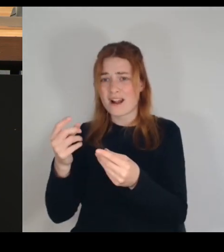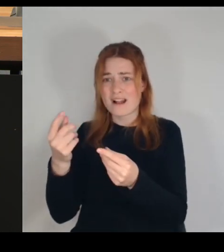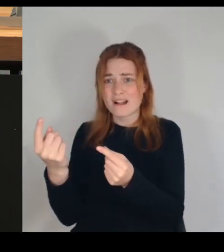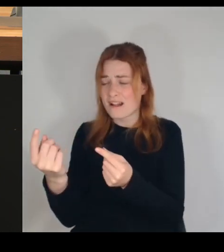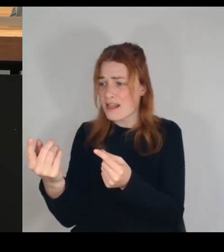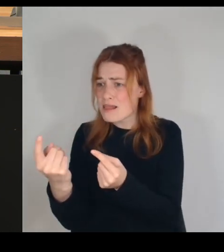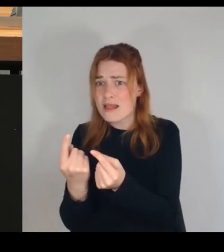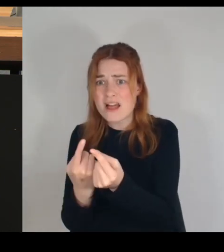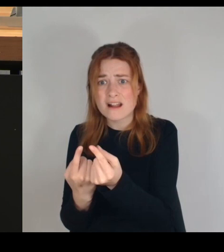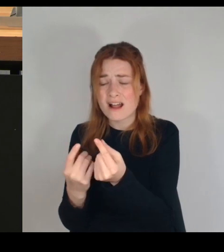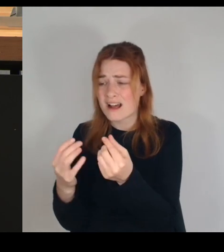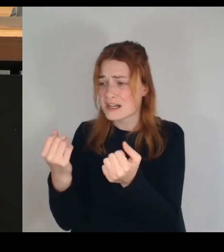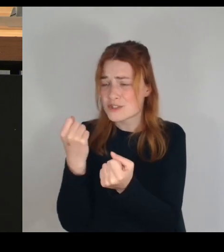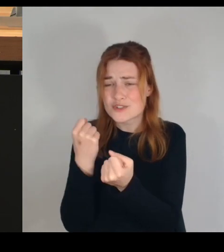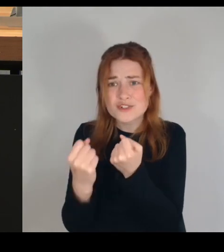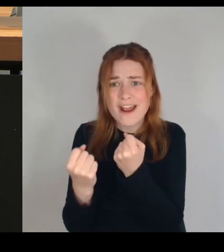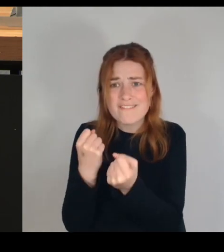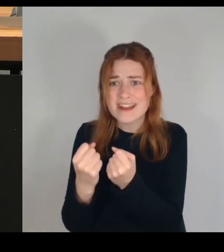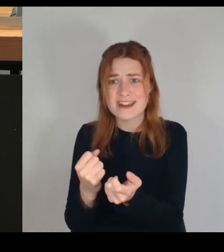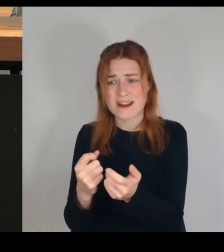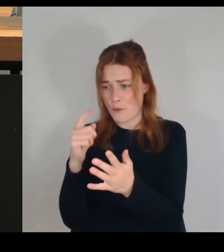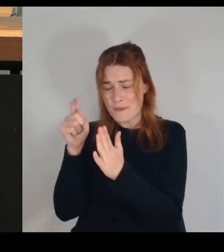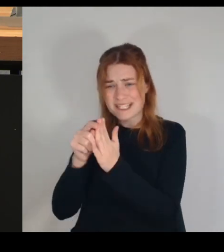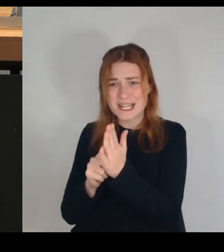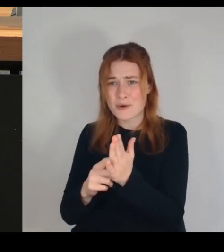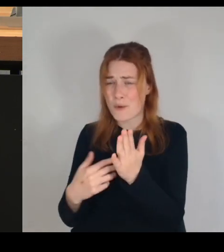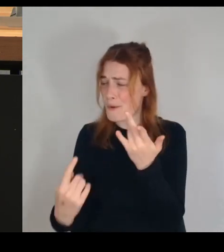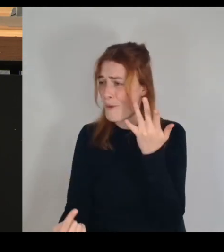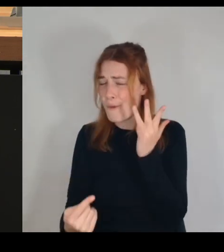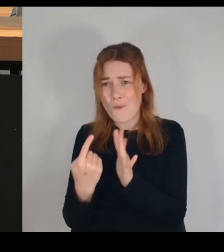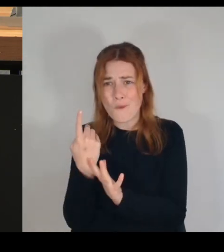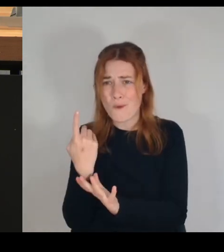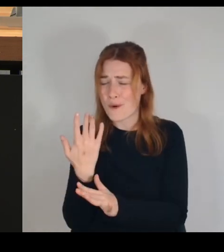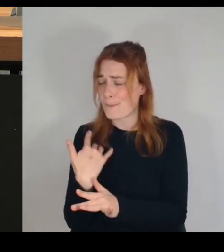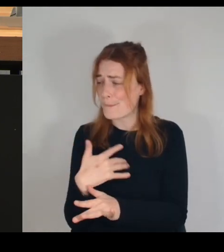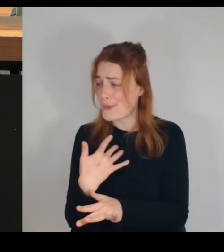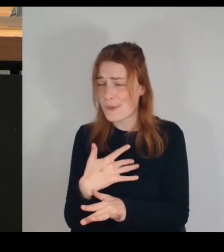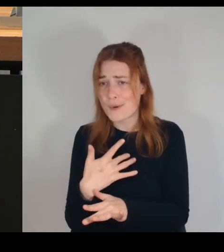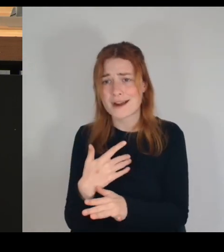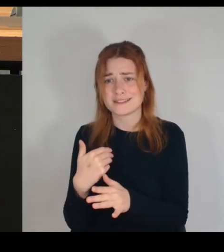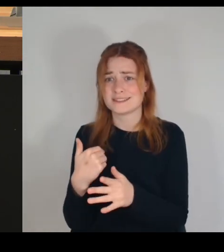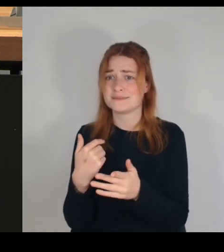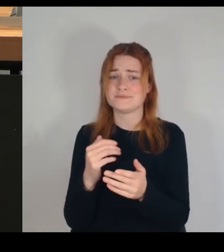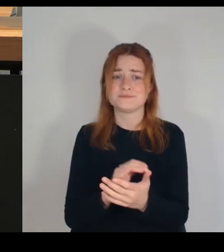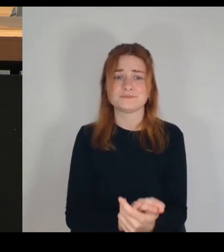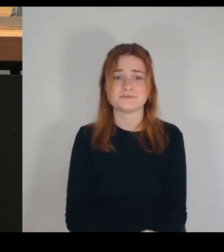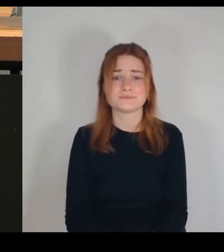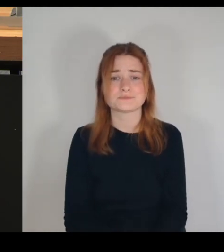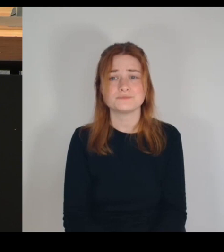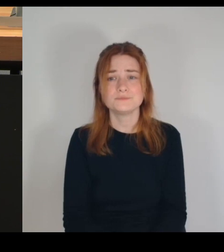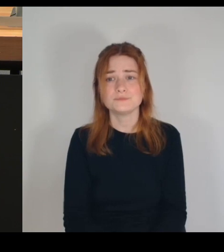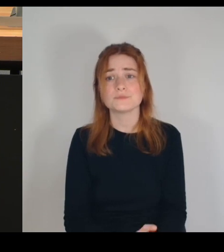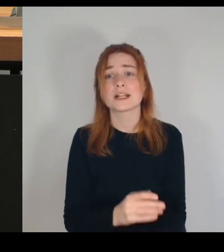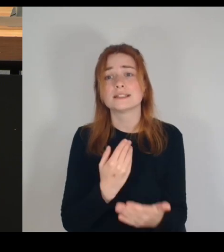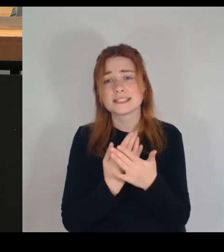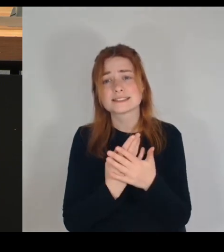das wird sich auch weiter verstetigen. Wir sollten daher wirklich undogmatisch und offen in die Diskussionen der Rekommunalisierung gehen.